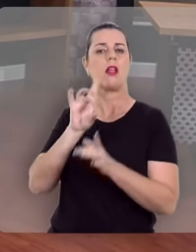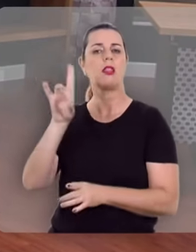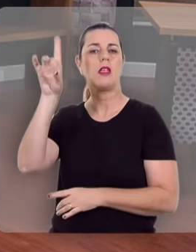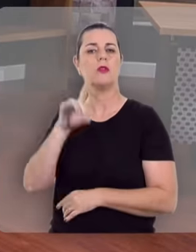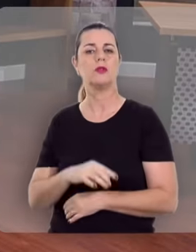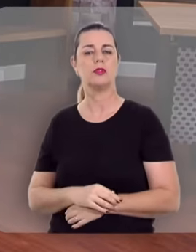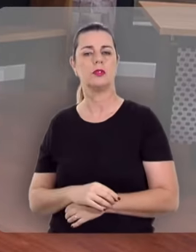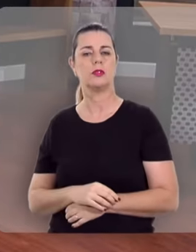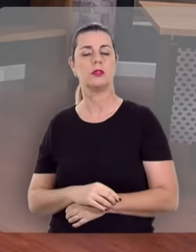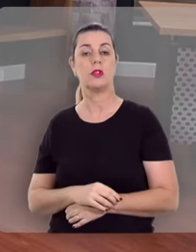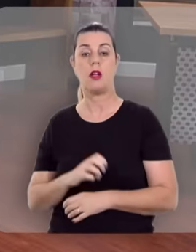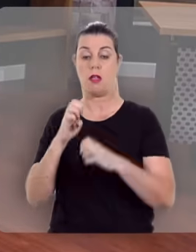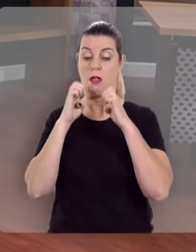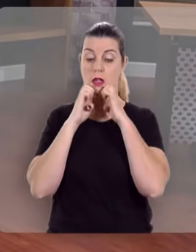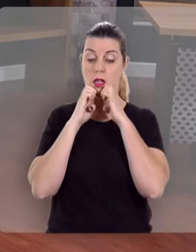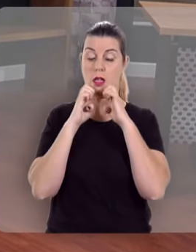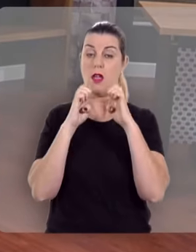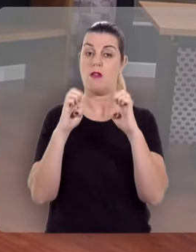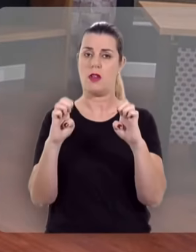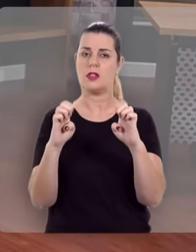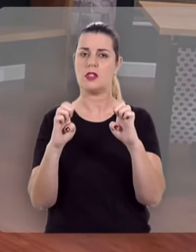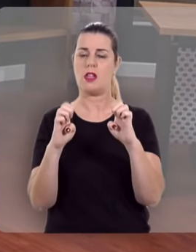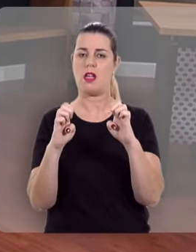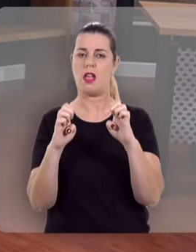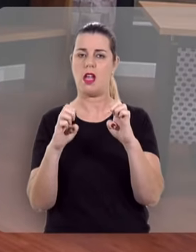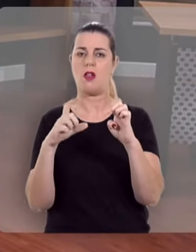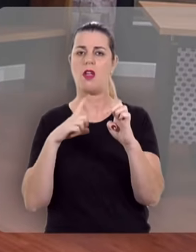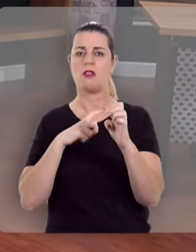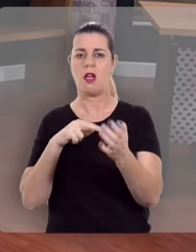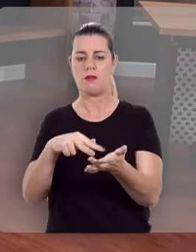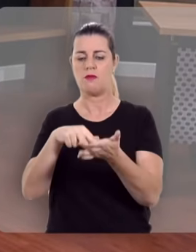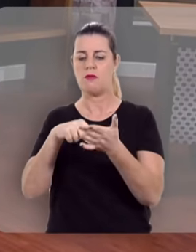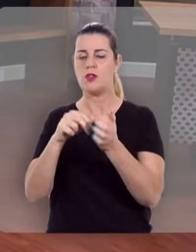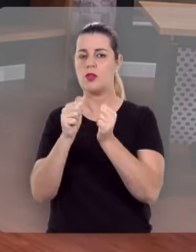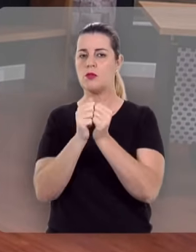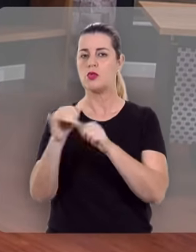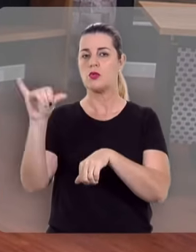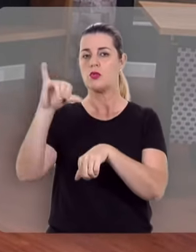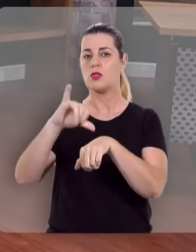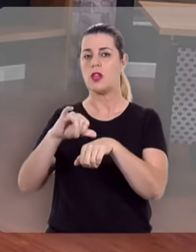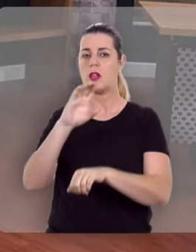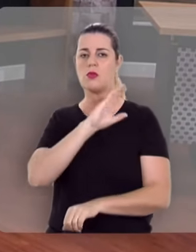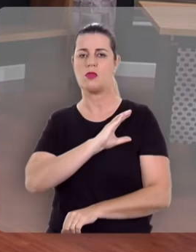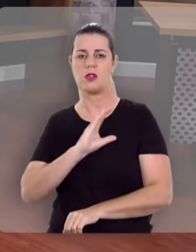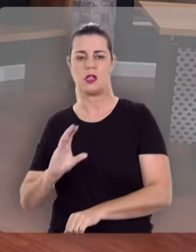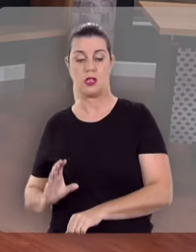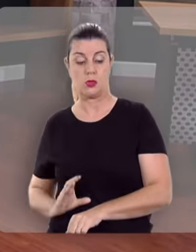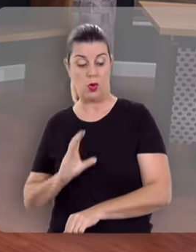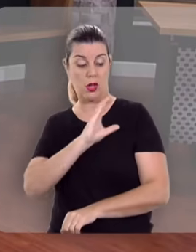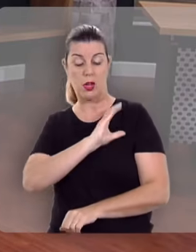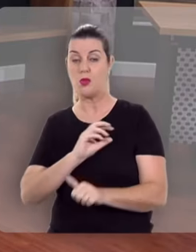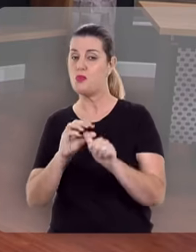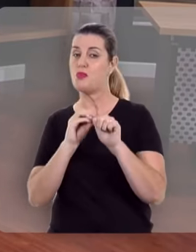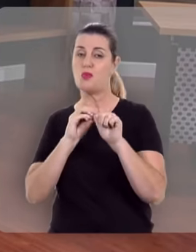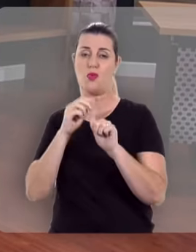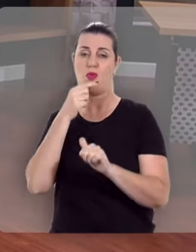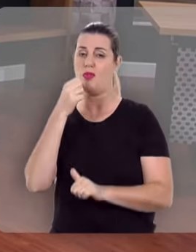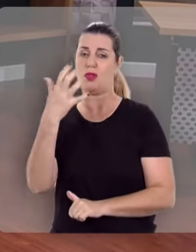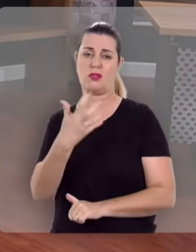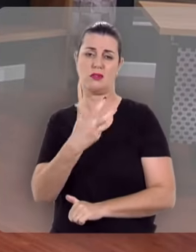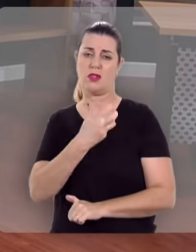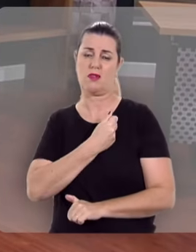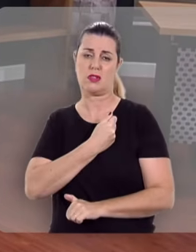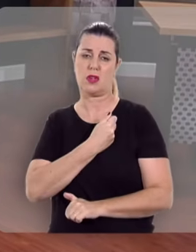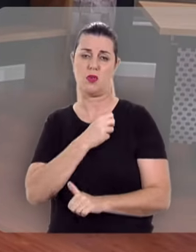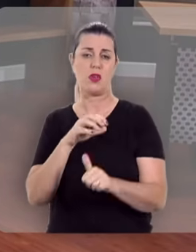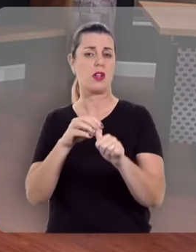e o evangelho está centrado em Cristo e Cristo é o único salvador o Cristo é o único mediador